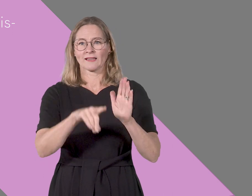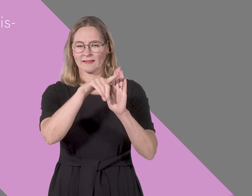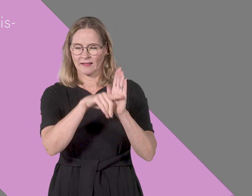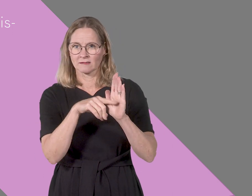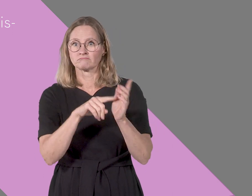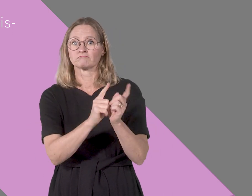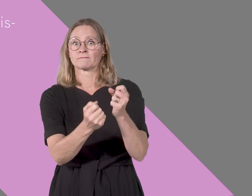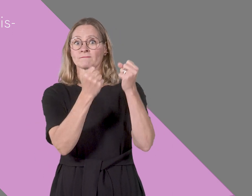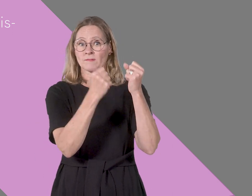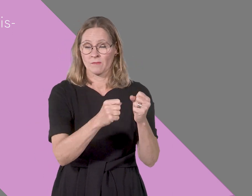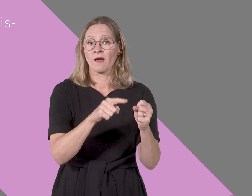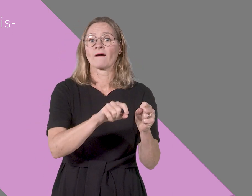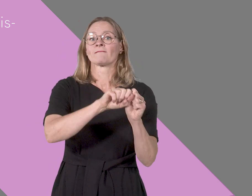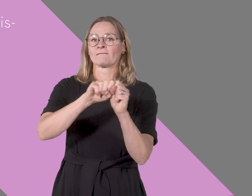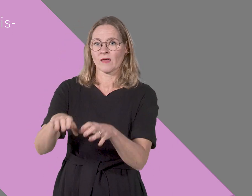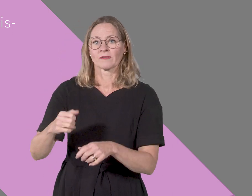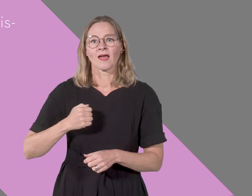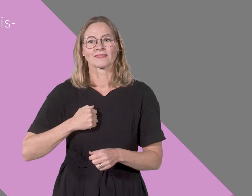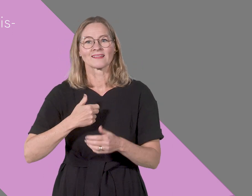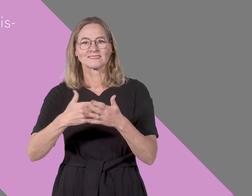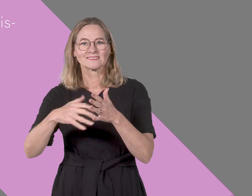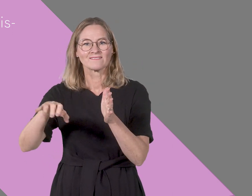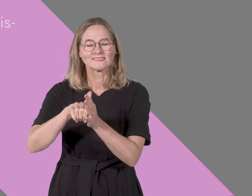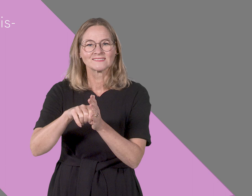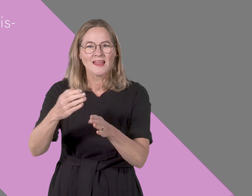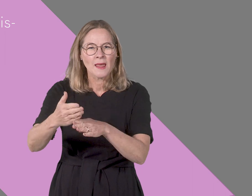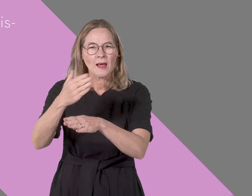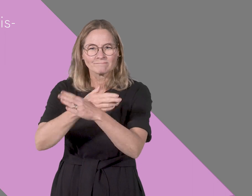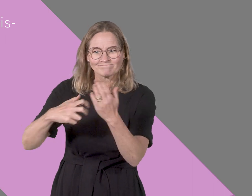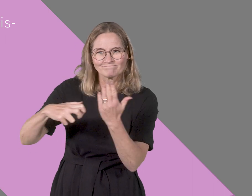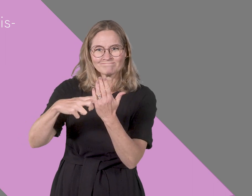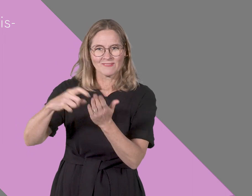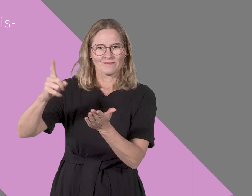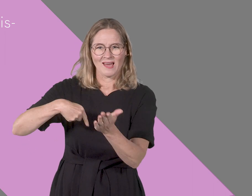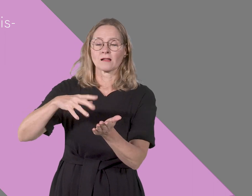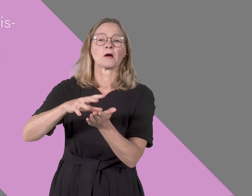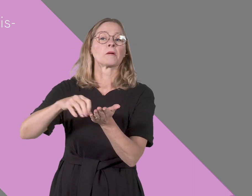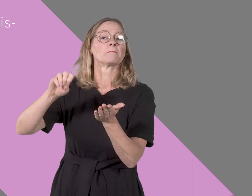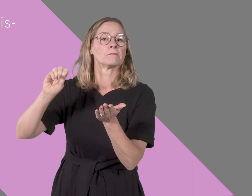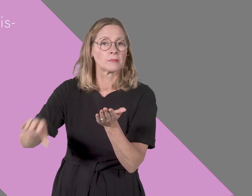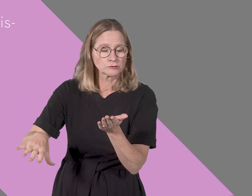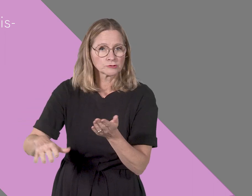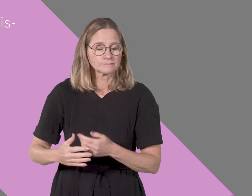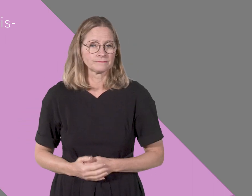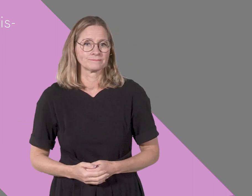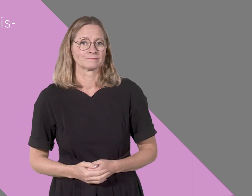ennakkorekisteröintivaatimus poistuu EU:n esteettömysdirektiivin voimaantulon myötä.